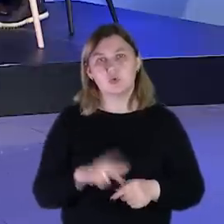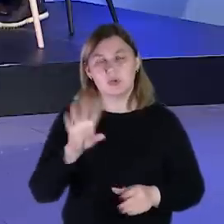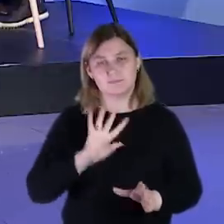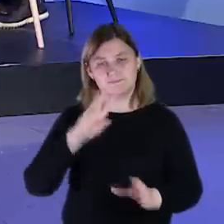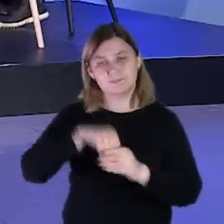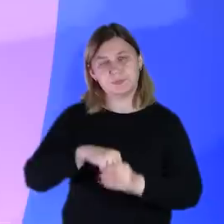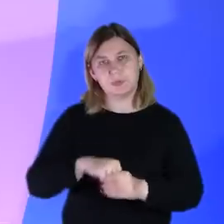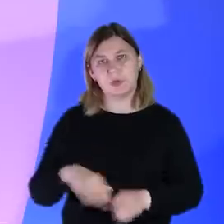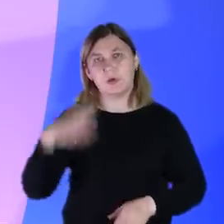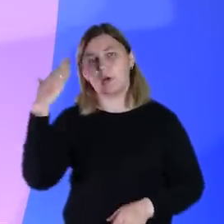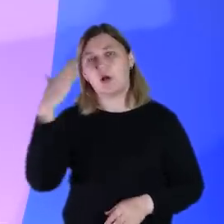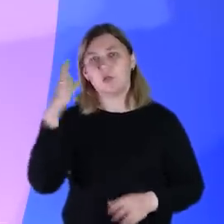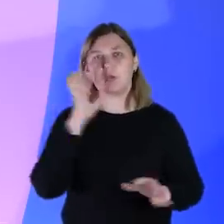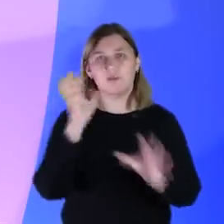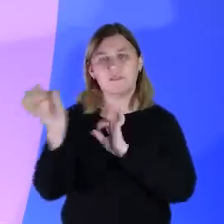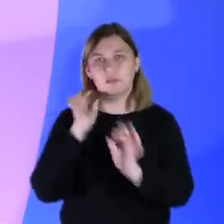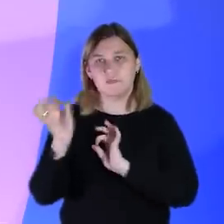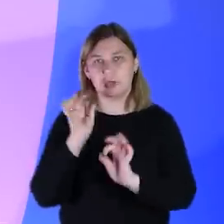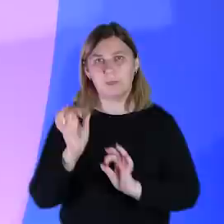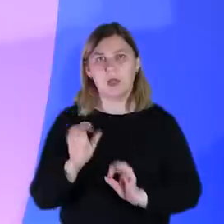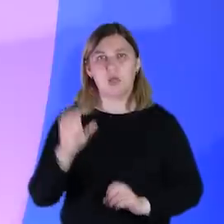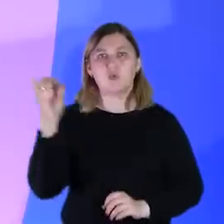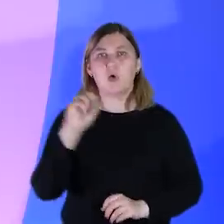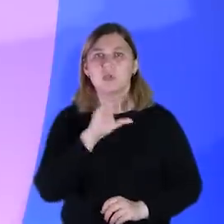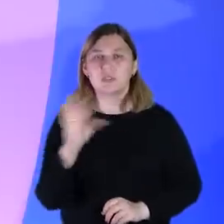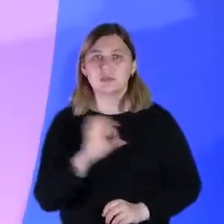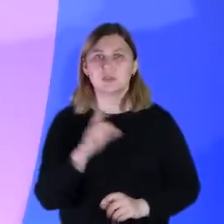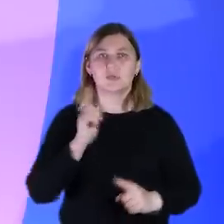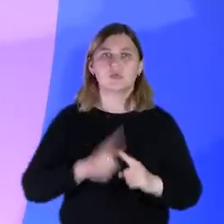skład tych honorowych sieci informacyjnych, czyli sołtysi, członkowie przysposobienia